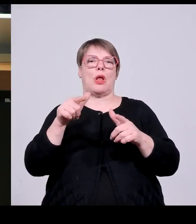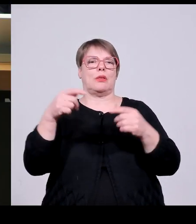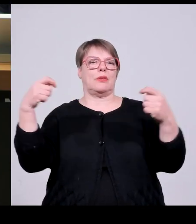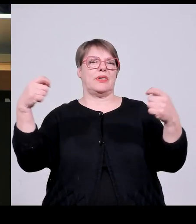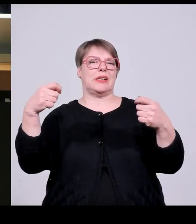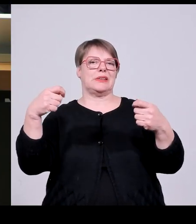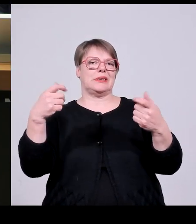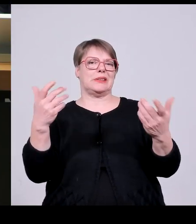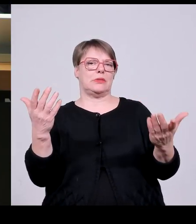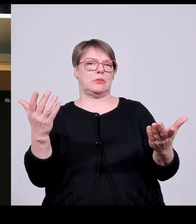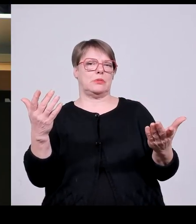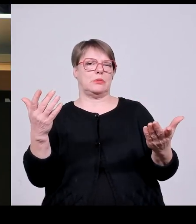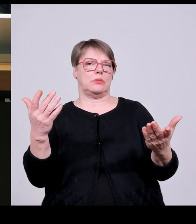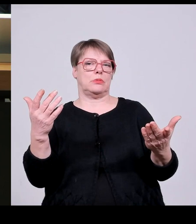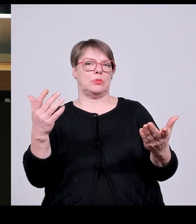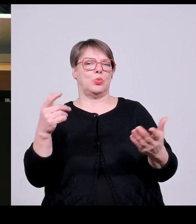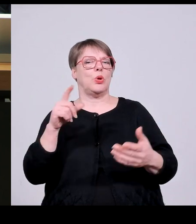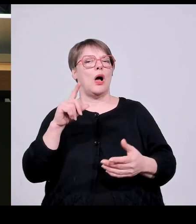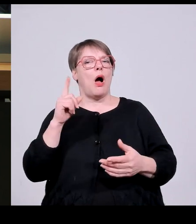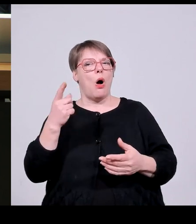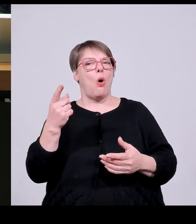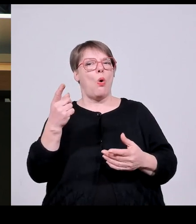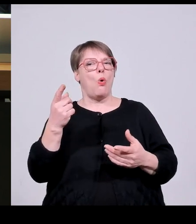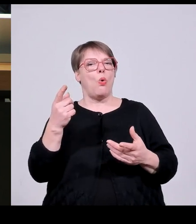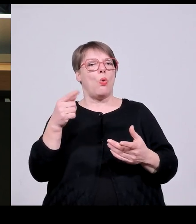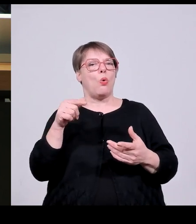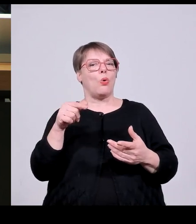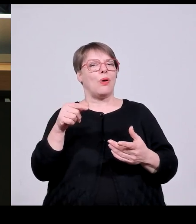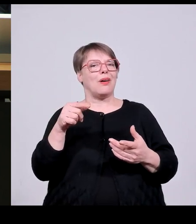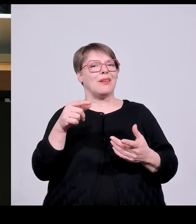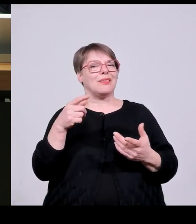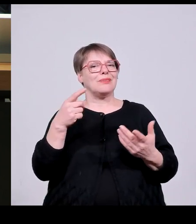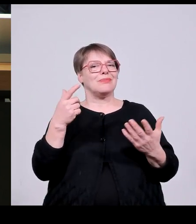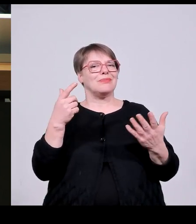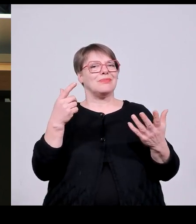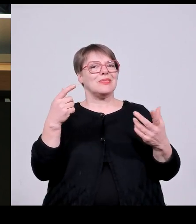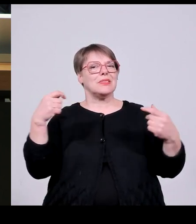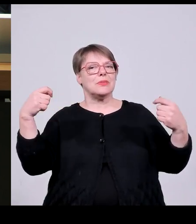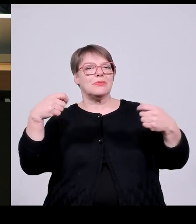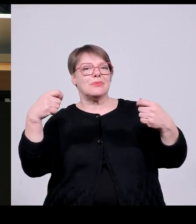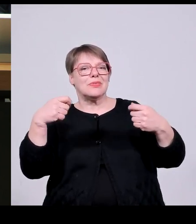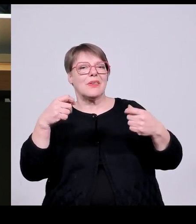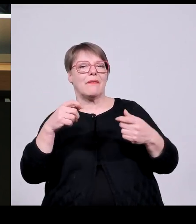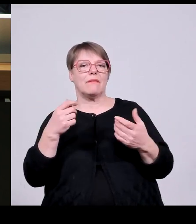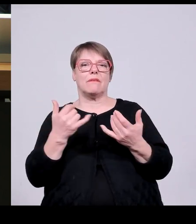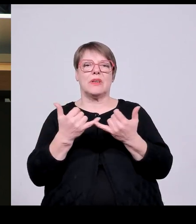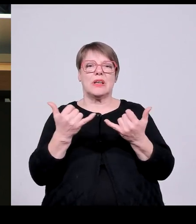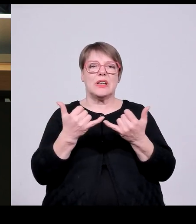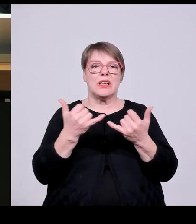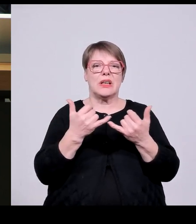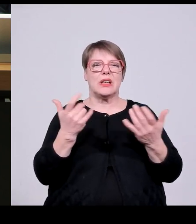Wenn wir am Ende auch das gehört, auch zur weiter zu Mietenstopp für alle machen bei der städtischen Gesellschaft